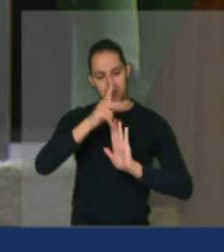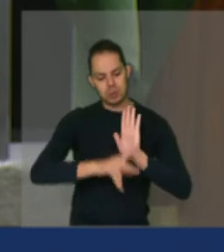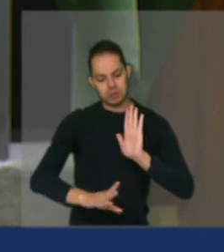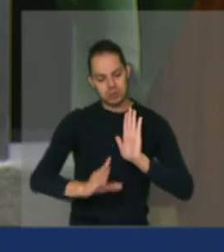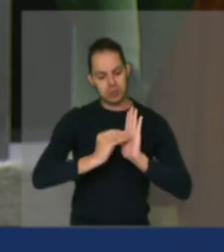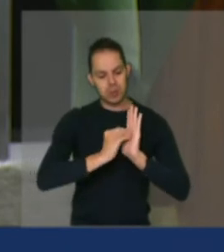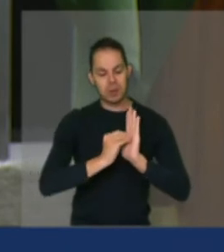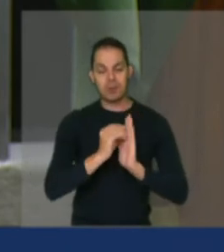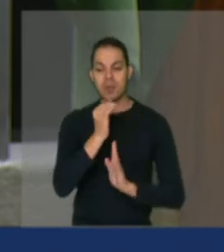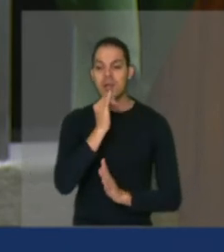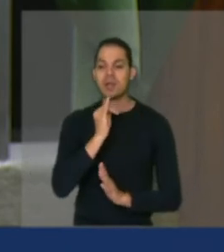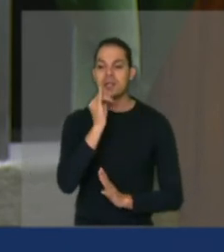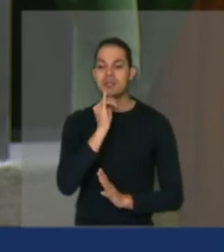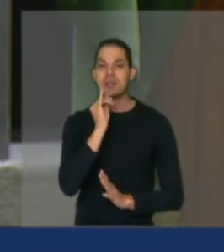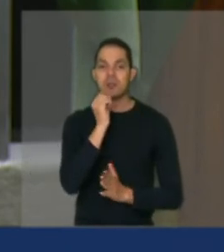COLOCADAS NO PROJETO. COMO GARANTIR A ENTREGA PARA O